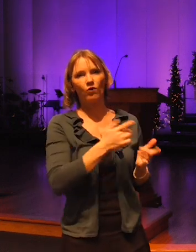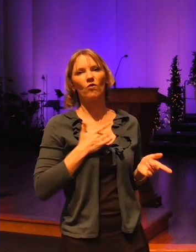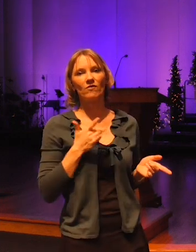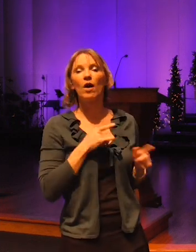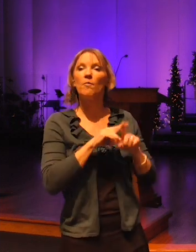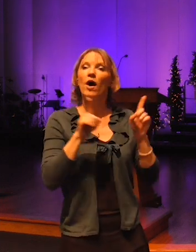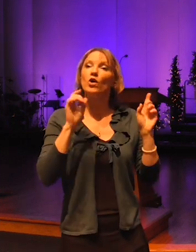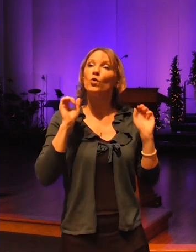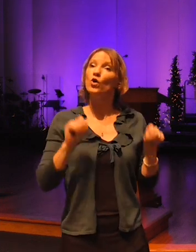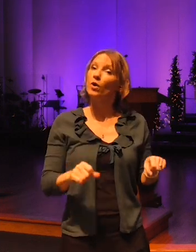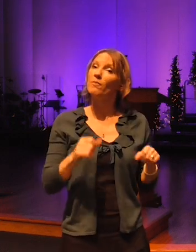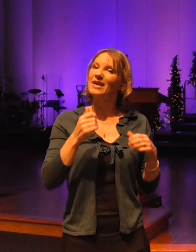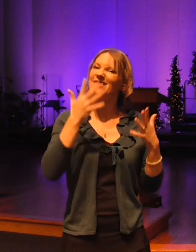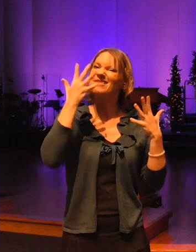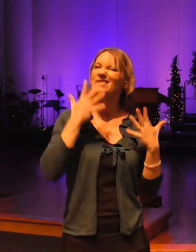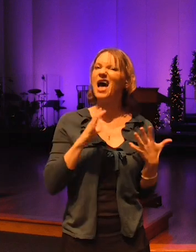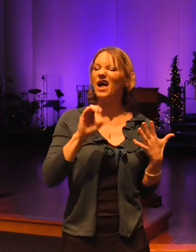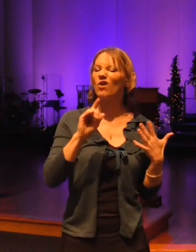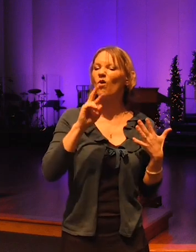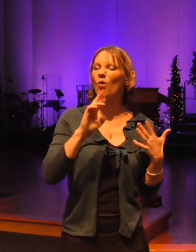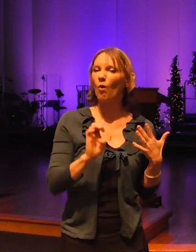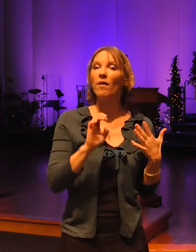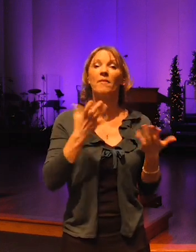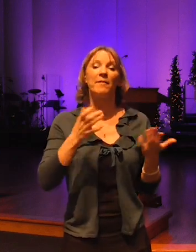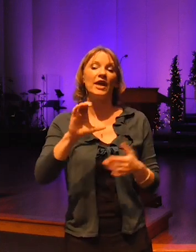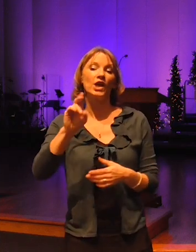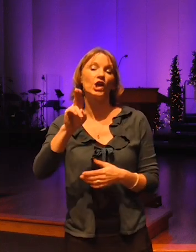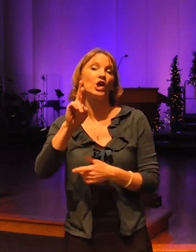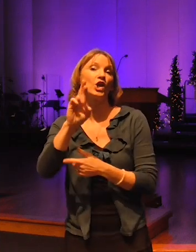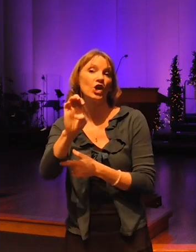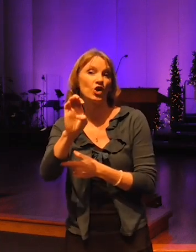Sabes, ahí es donde pones la canción de Cure y lo complicado con el casete de audio es que tenían